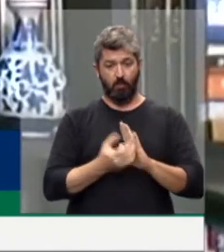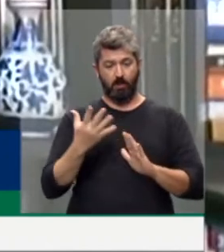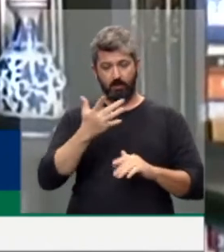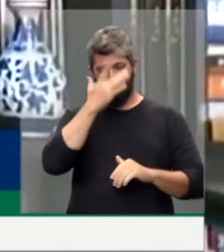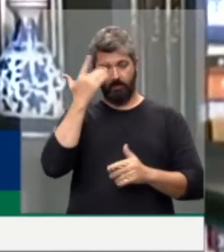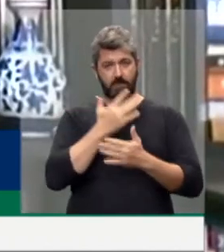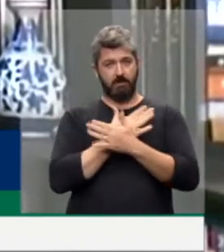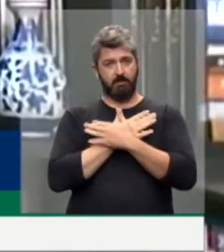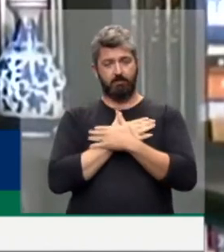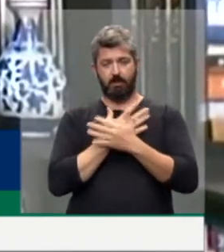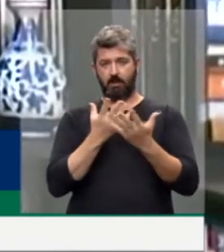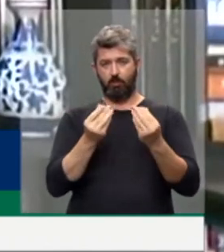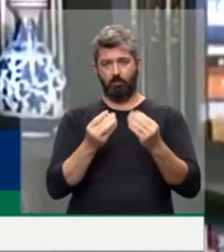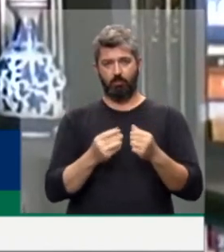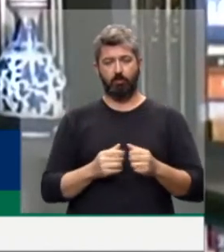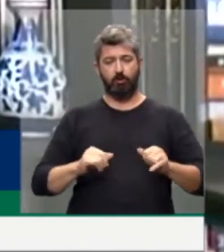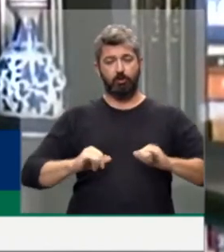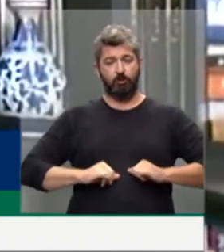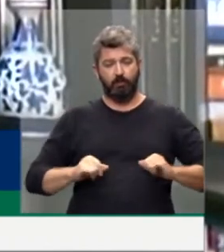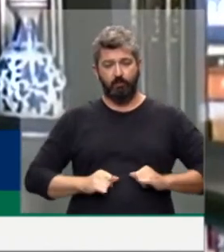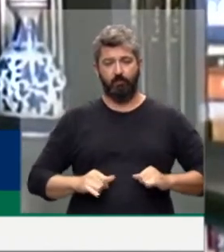NÓS SOMOS UM PAÍS QUE SOMOS UM PAÍS EM DESENVOLVIMENTO E AGORA NA PANDEMIA COM GRANDE